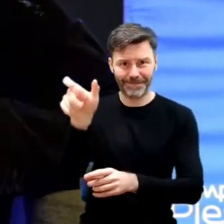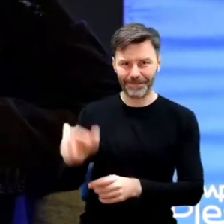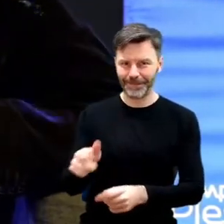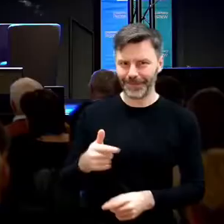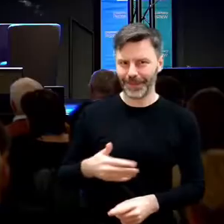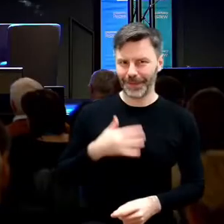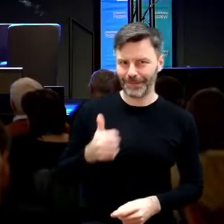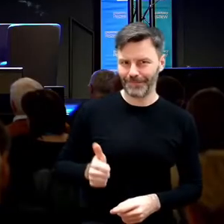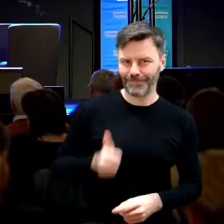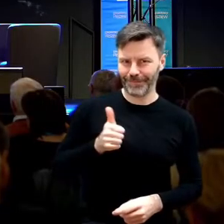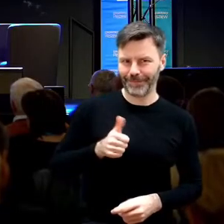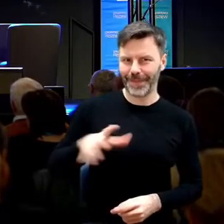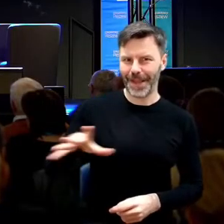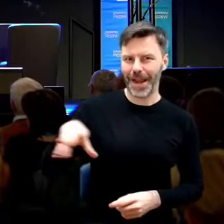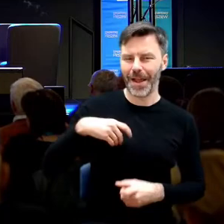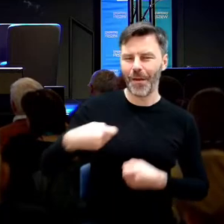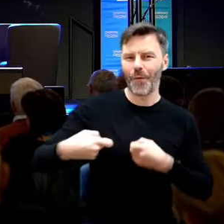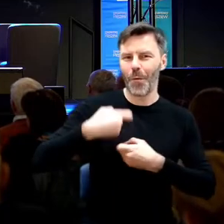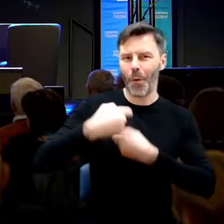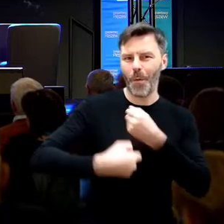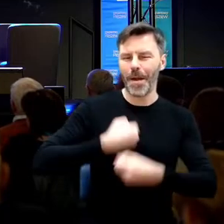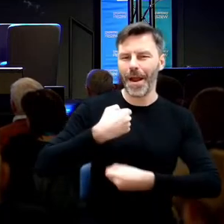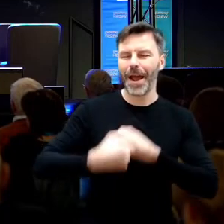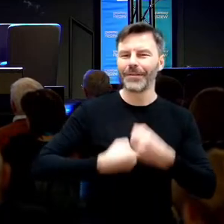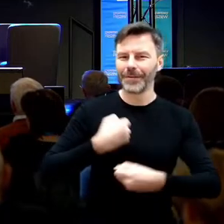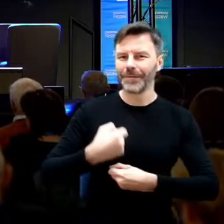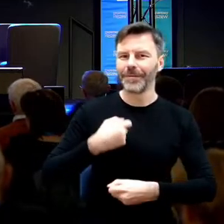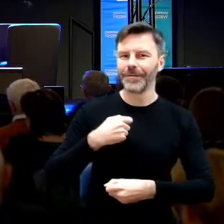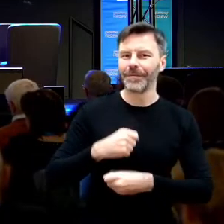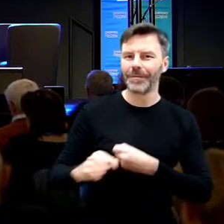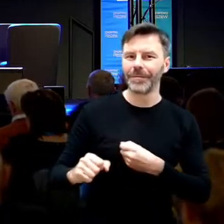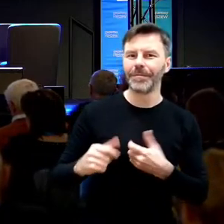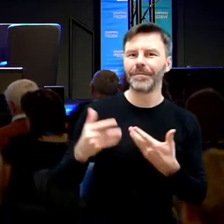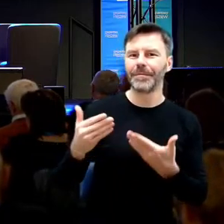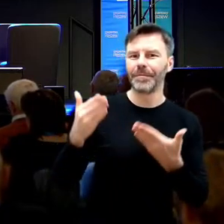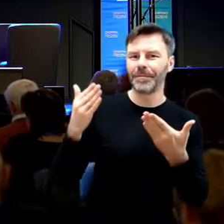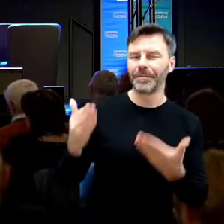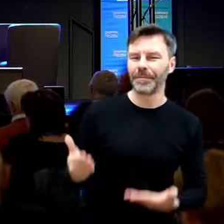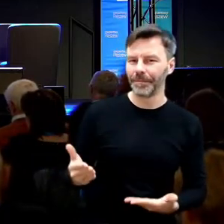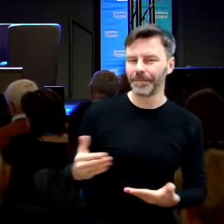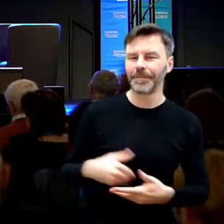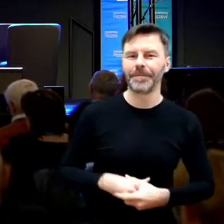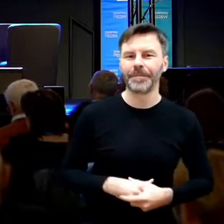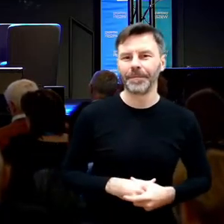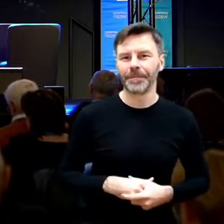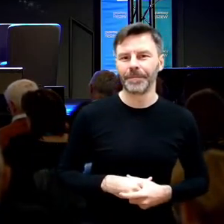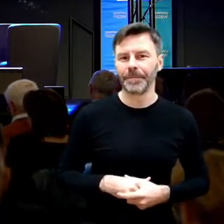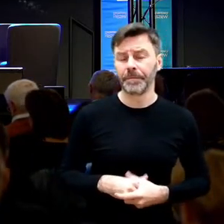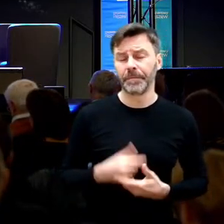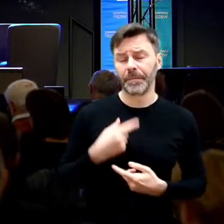współpracowniczkę Obserwatorium Polityki Miejskiej IRMiR. Mam nadzieję, że ta współpraca będzie trwała.